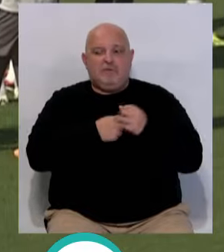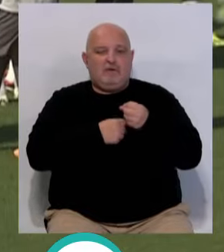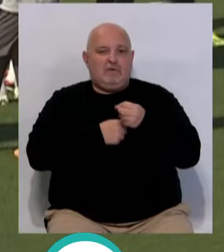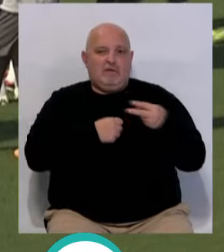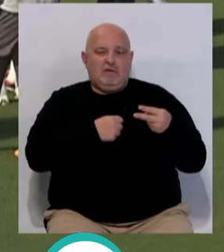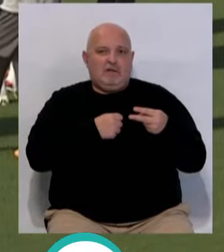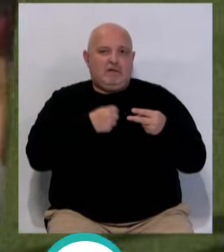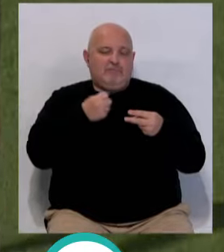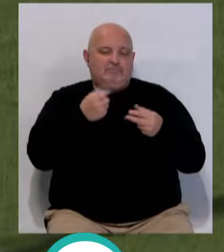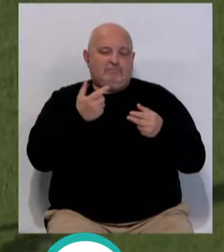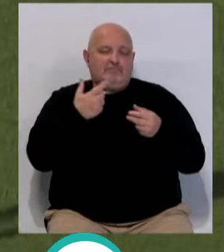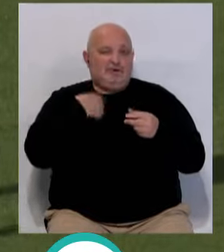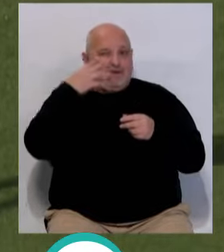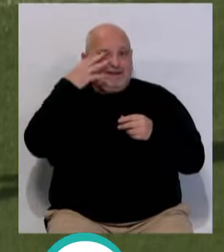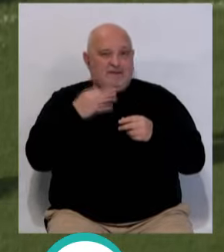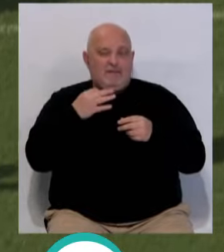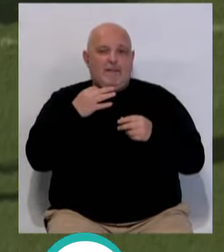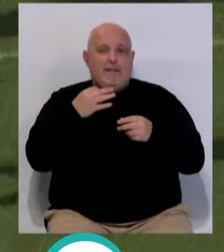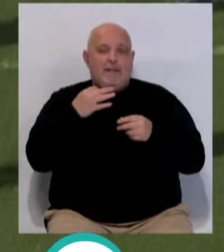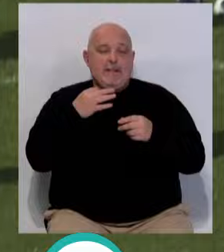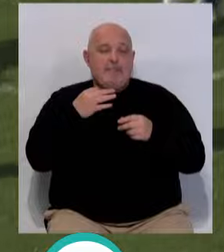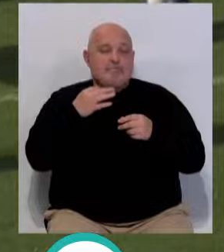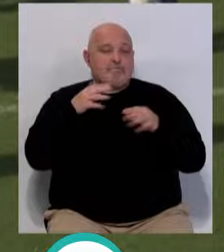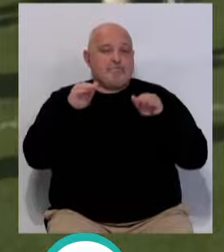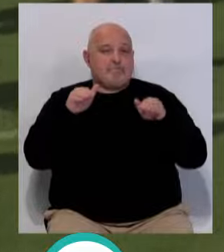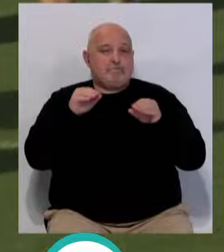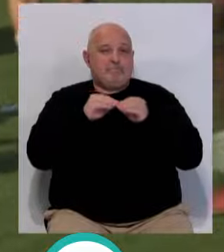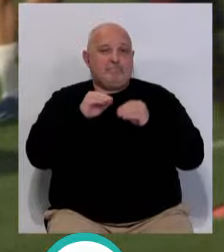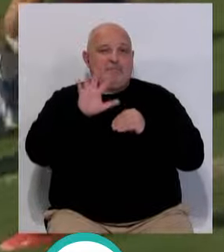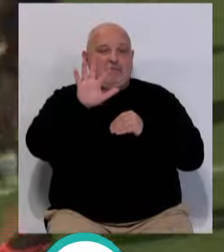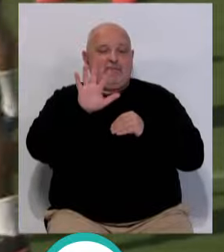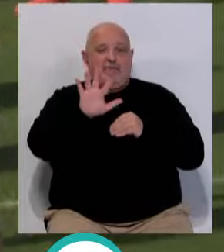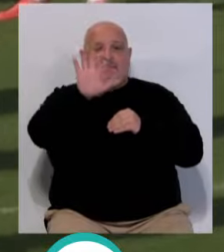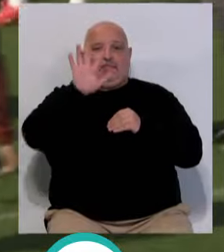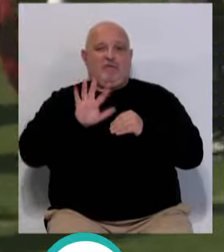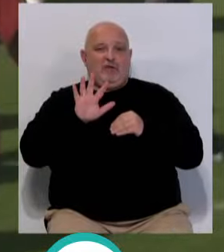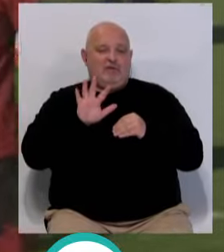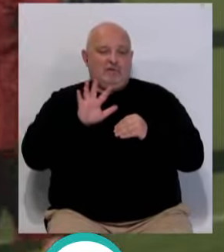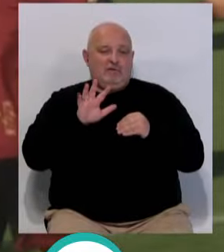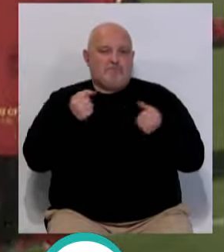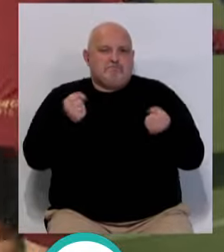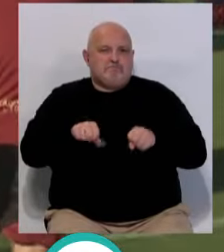fue el que fue no yo creo que que como el Atlético de Madrid juega con cinco hom atrás igual el